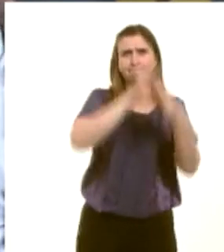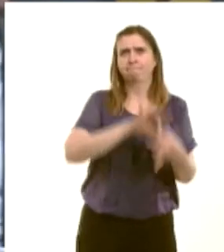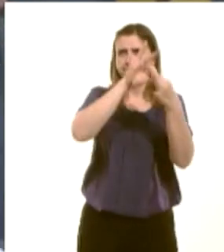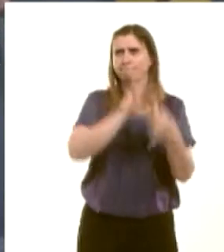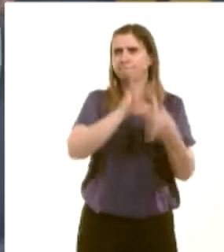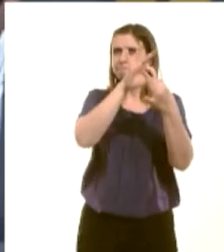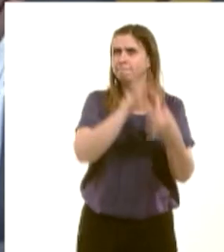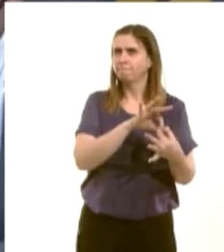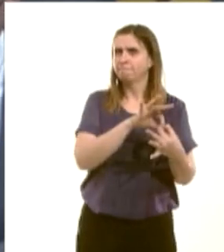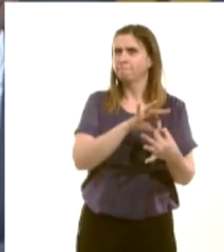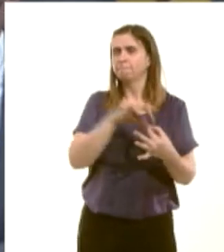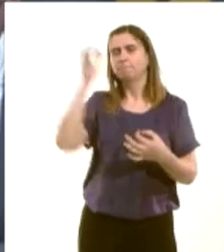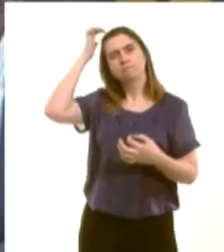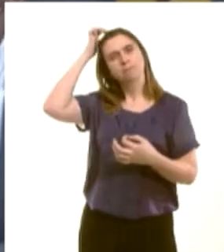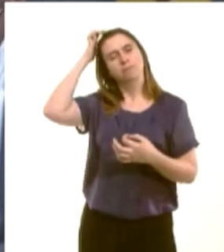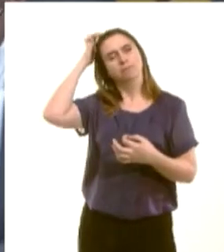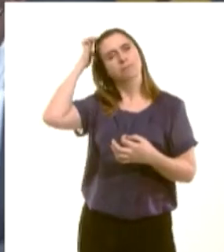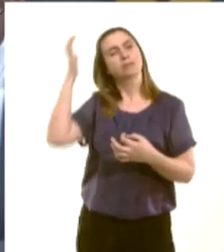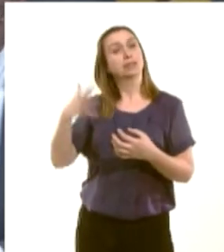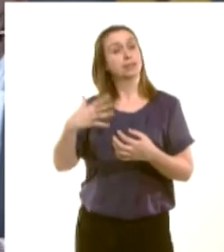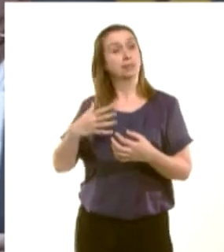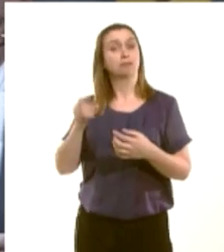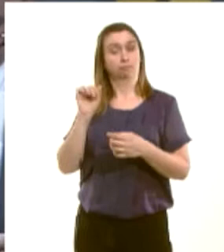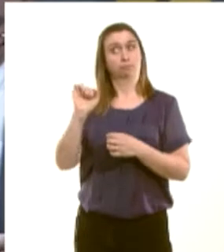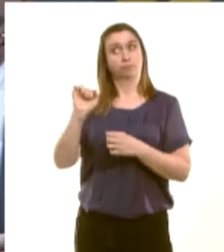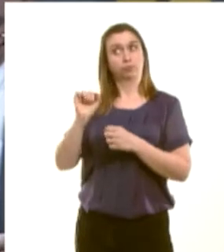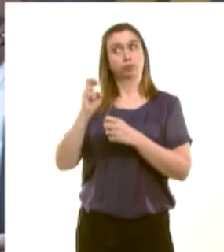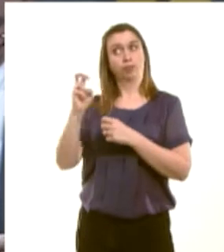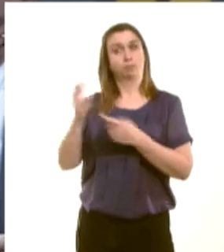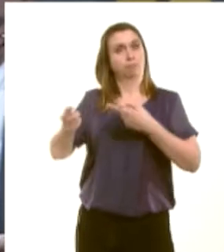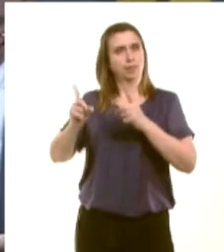rhaid dweud, edrych ar sut y gallwn ni ddechrau edrych ar astudioír posibiliadau yma, a gwneud